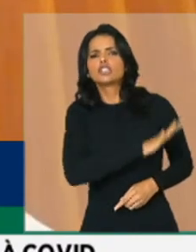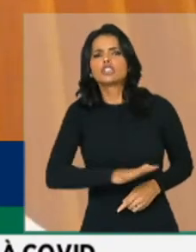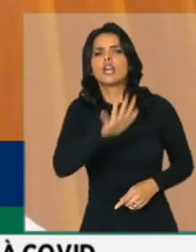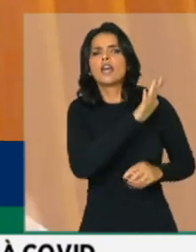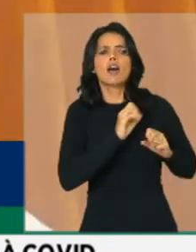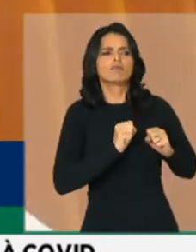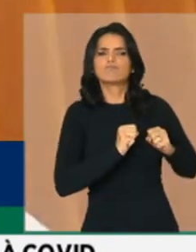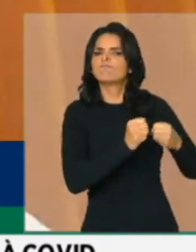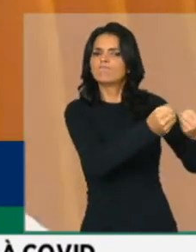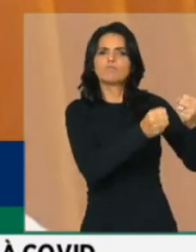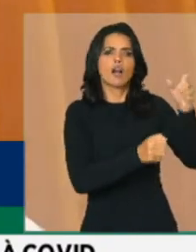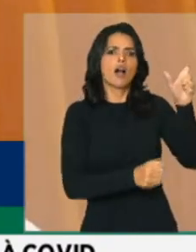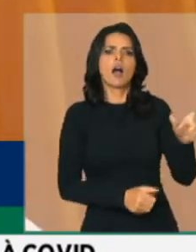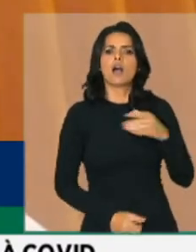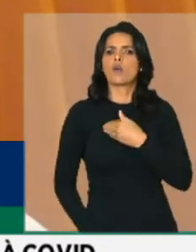PAÍS. ACABOU DE SER AFASTADO DA SUPERINTENDÊNCIA DA